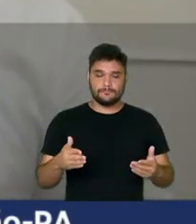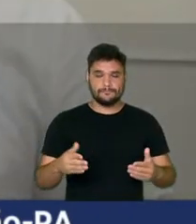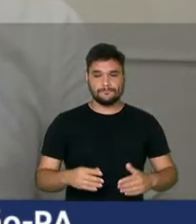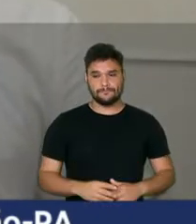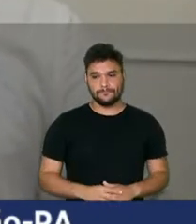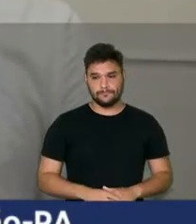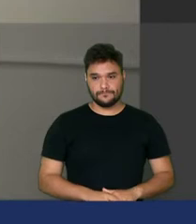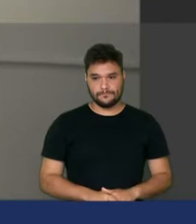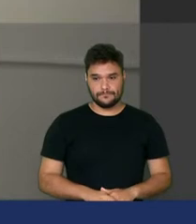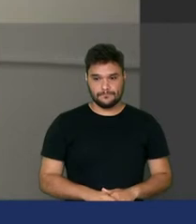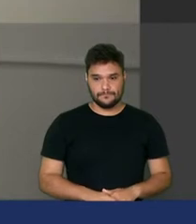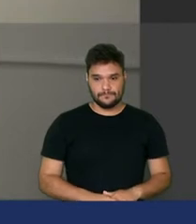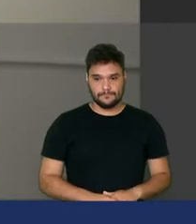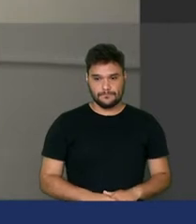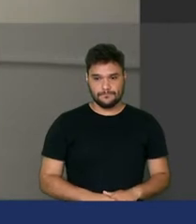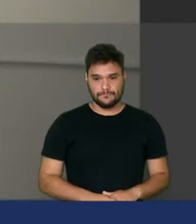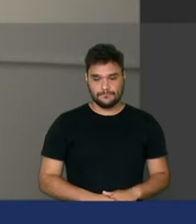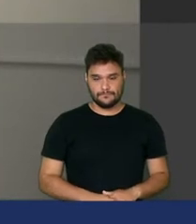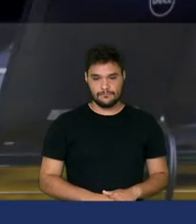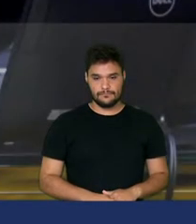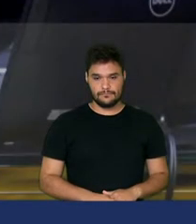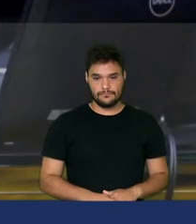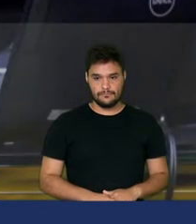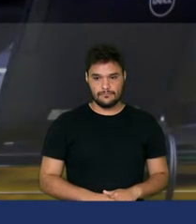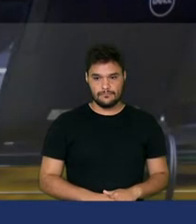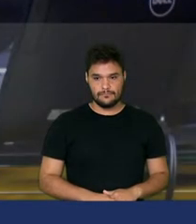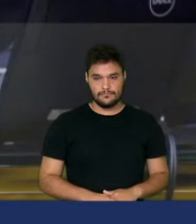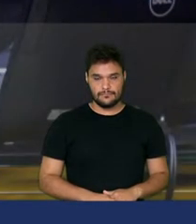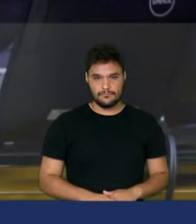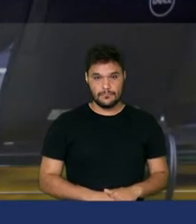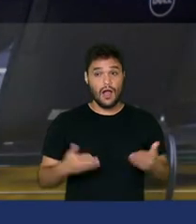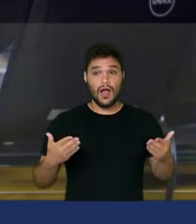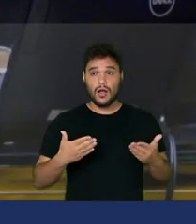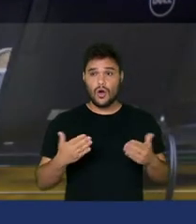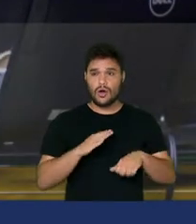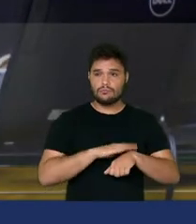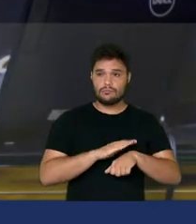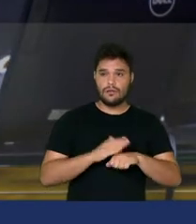SUBSTITUTIVO DA CLT ORA APRESENTADO, É O NOSSO VOTO, PRESIDENTE.